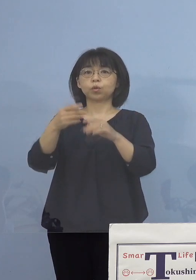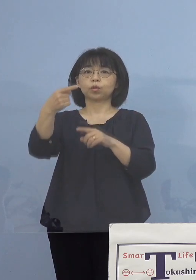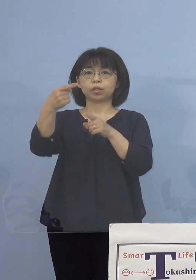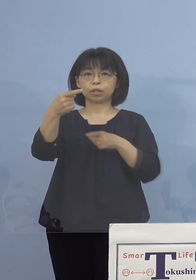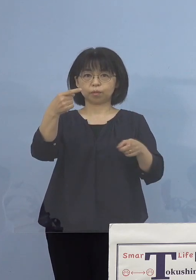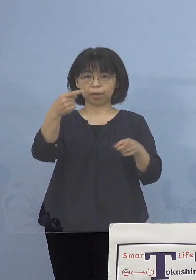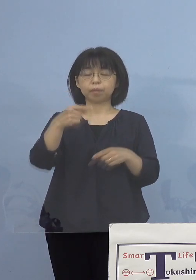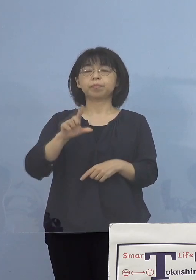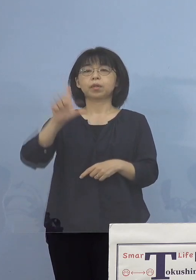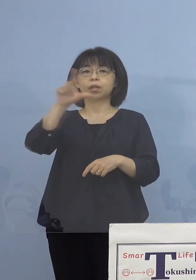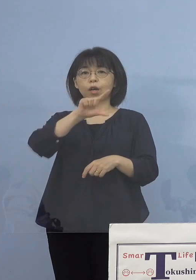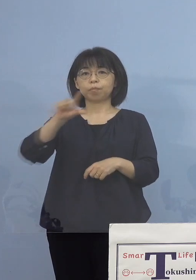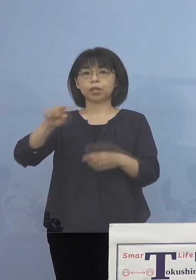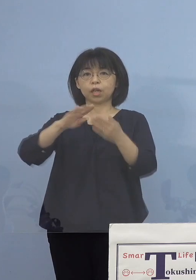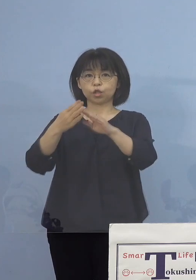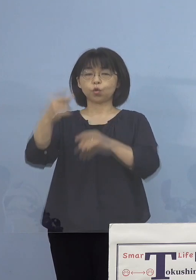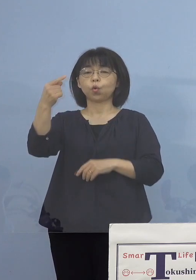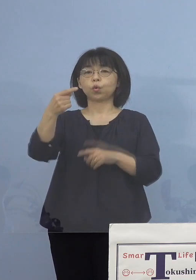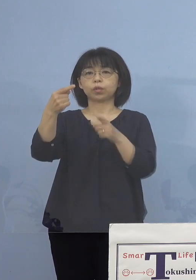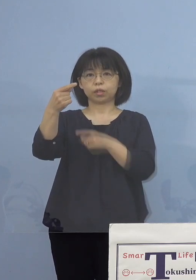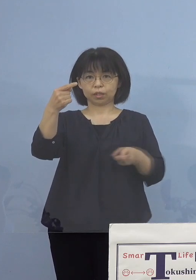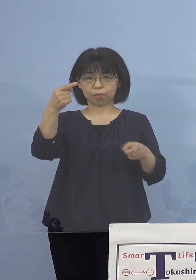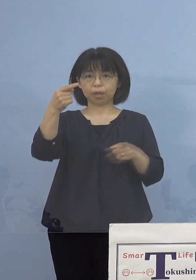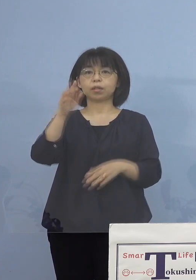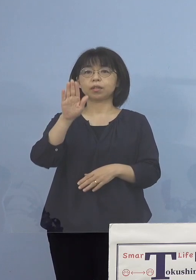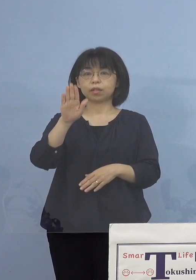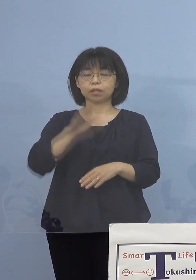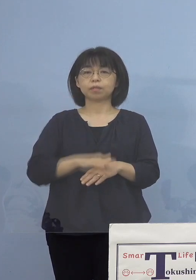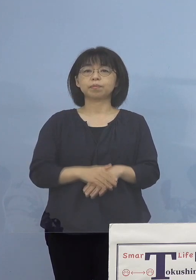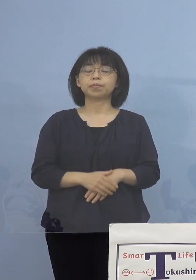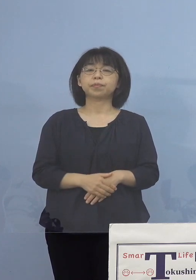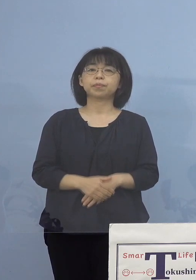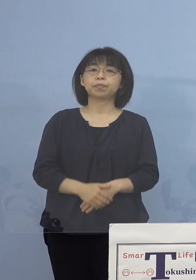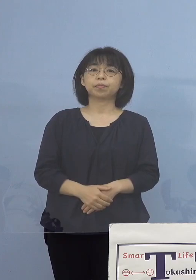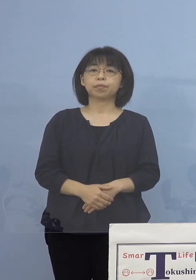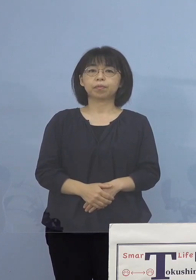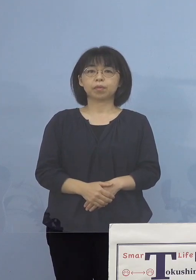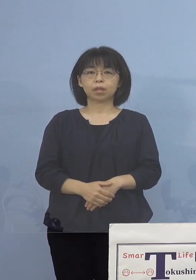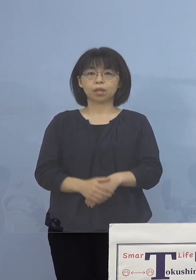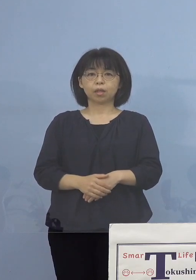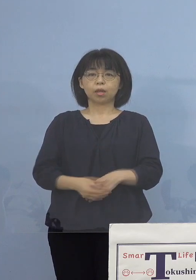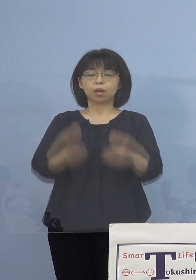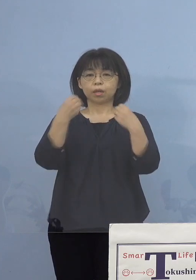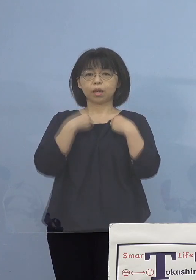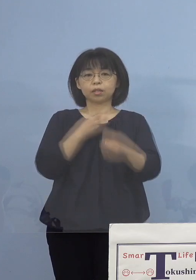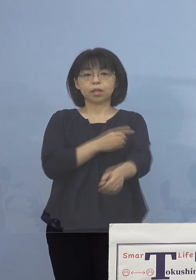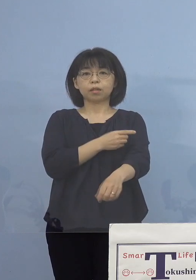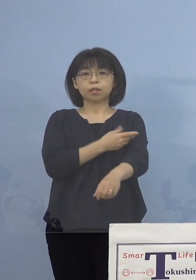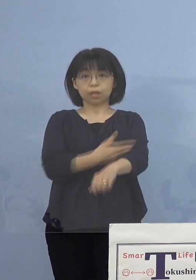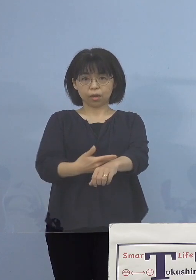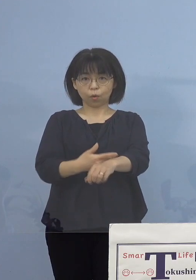上板町1名となります また、主な感染経路につきましては